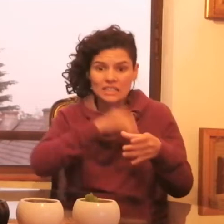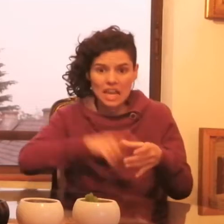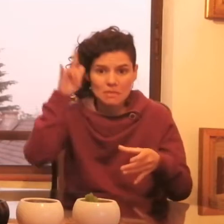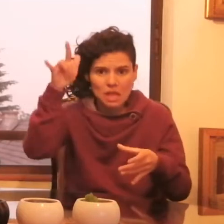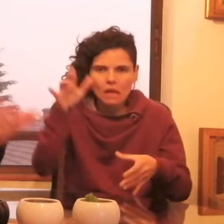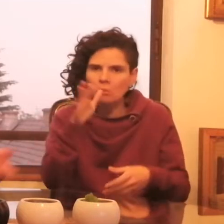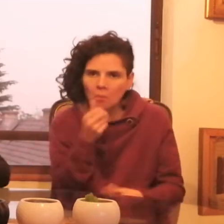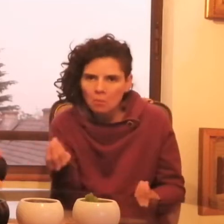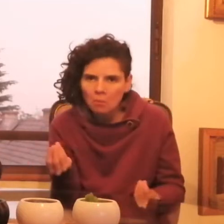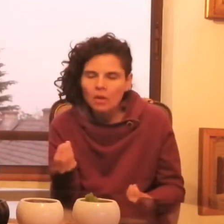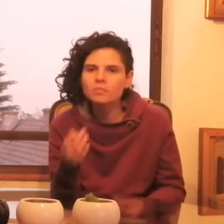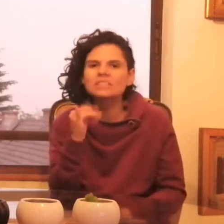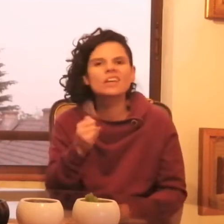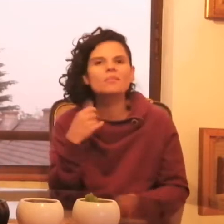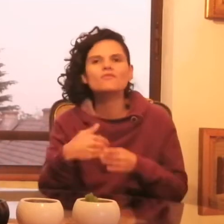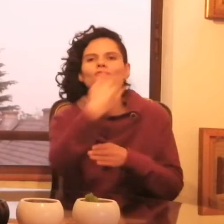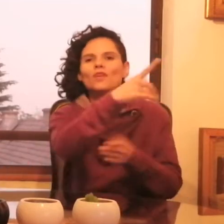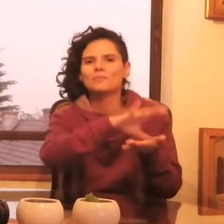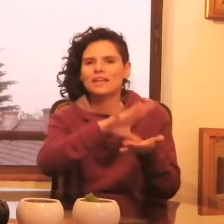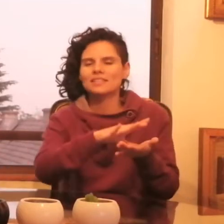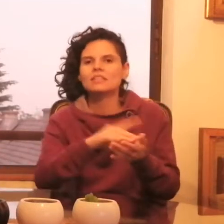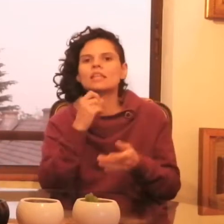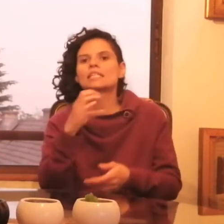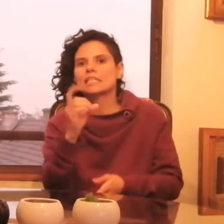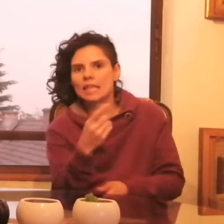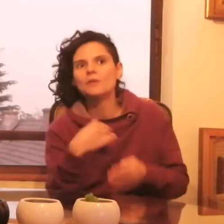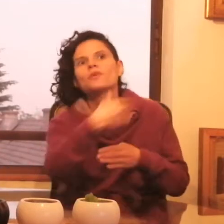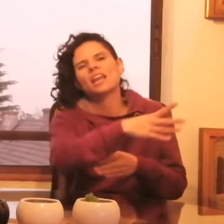siempre uno escucha las bandas extranjeras, los discos de afuera o una que otra pero poco,